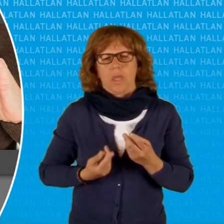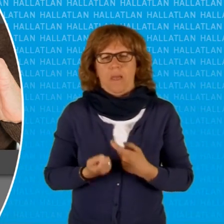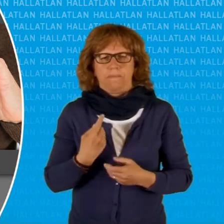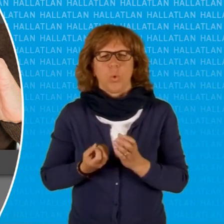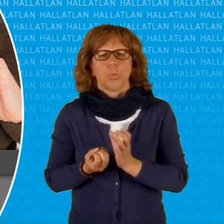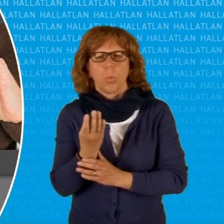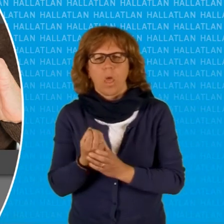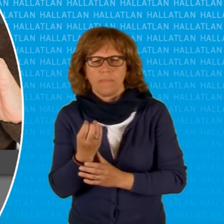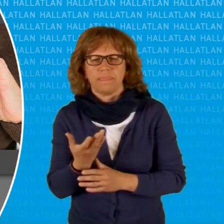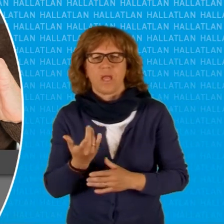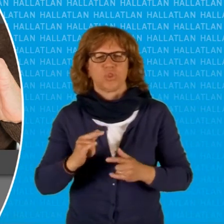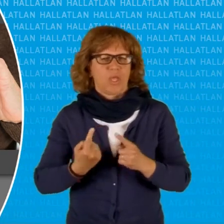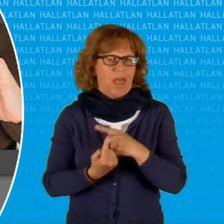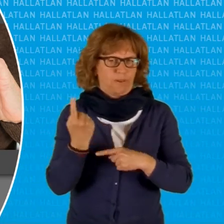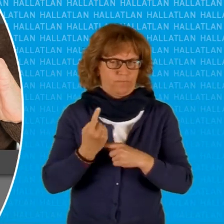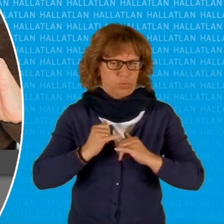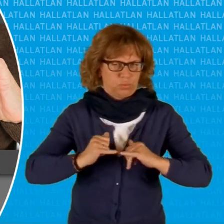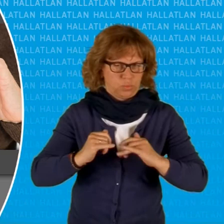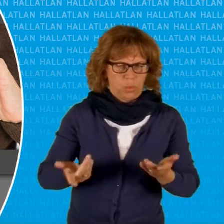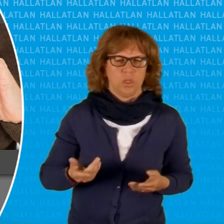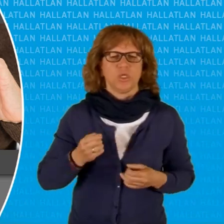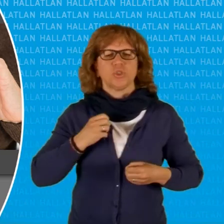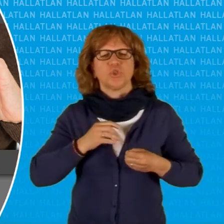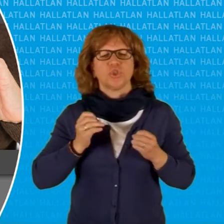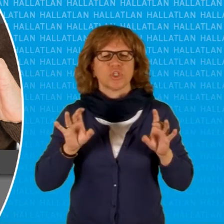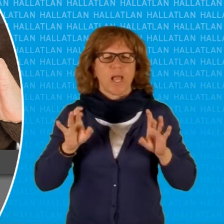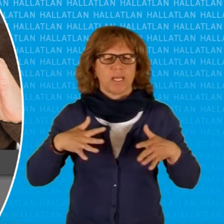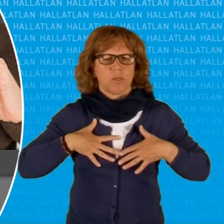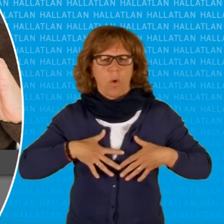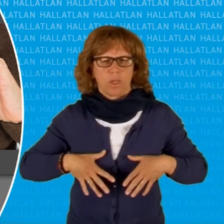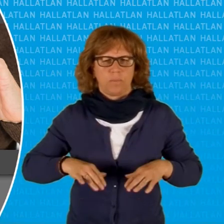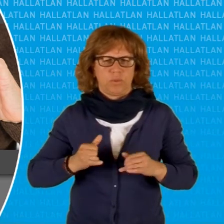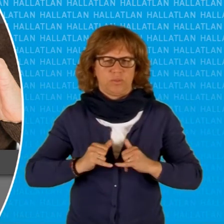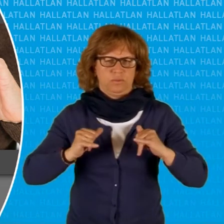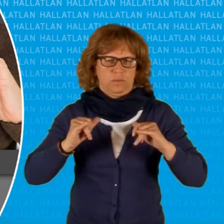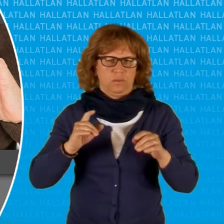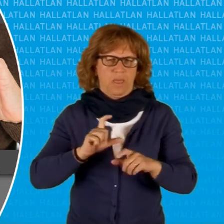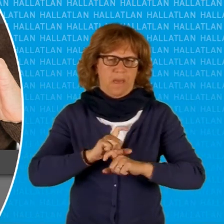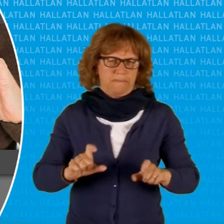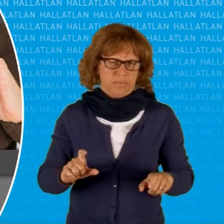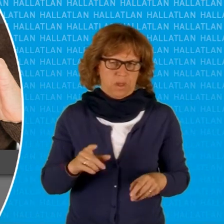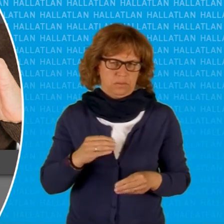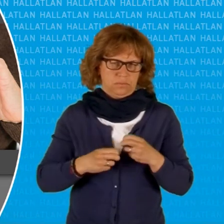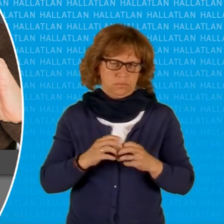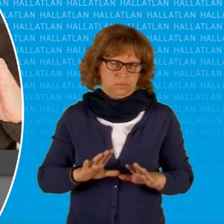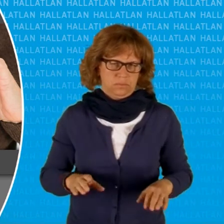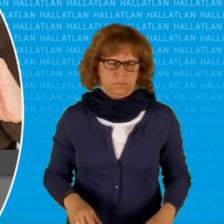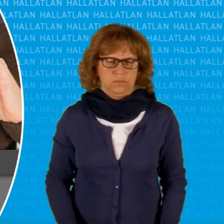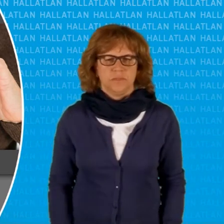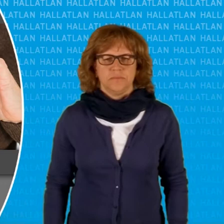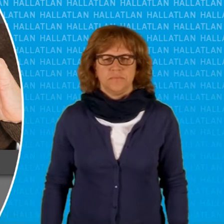növeli a gyulladások előfordulását és a stresszhormonok szintjét.